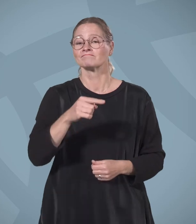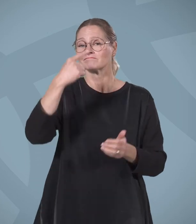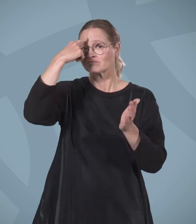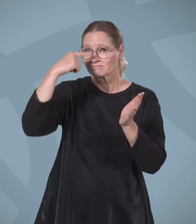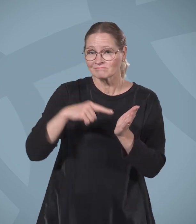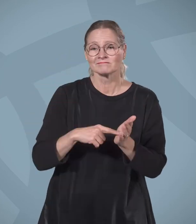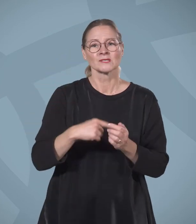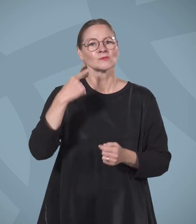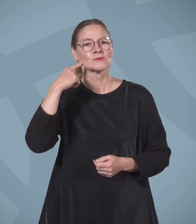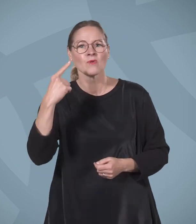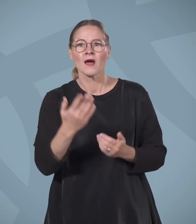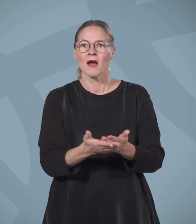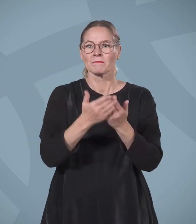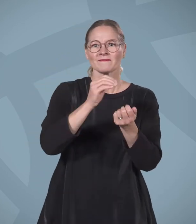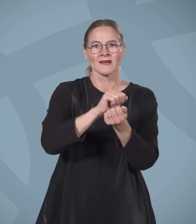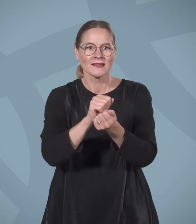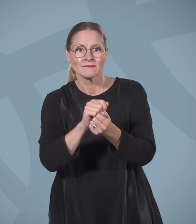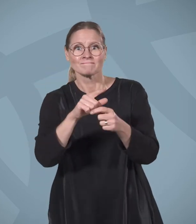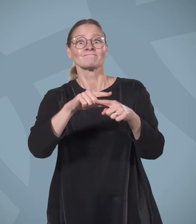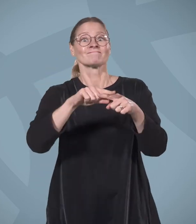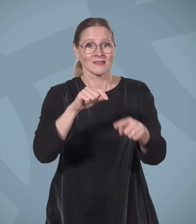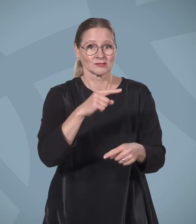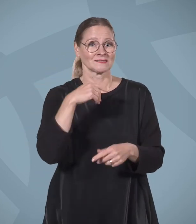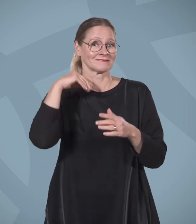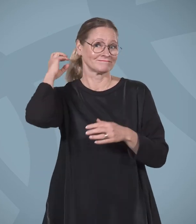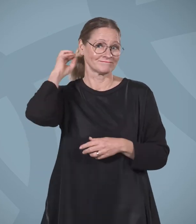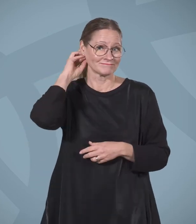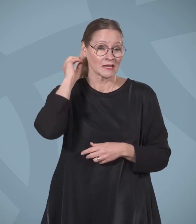Tämä tarkoittaa, että sisäkorvaistutteen valitsemisessa kuulon apuvälineeksi -